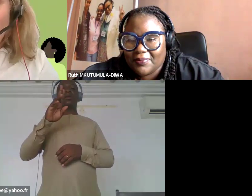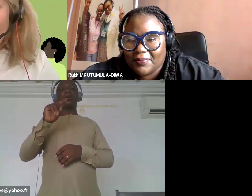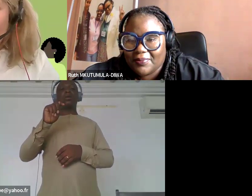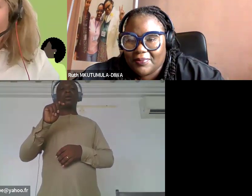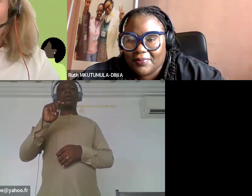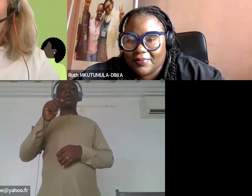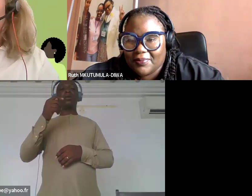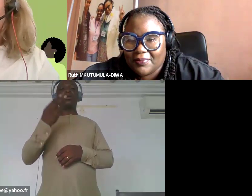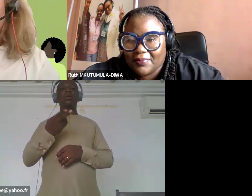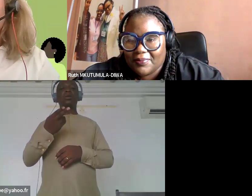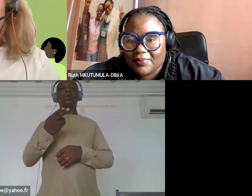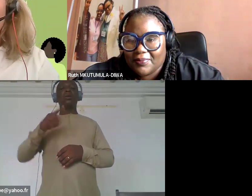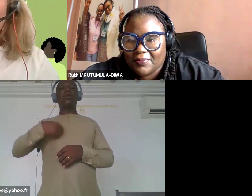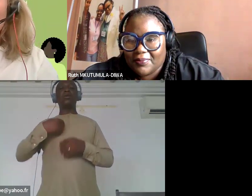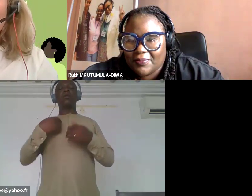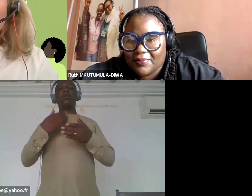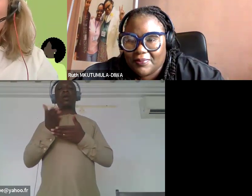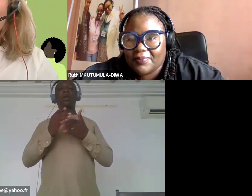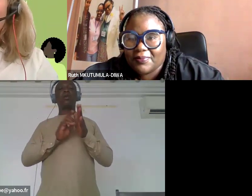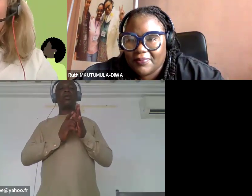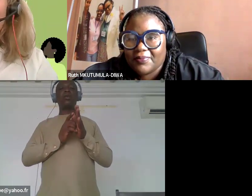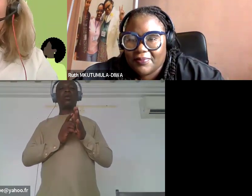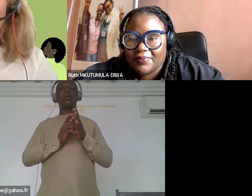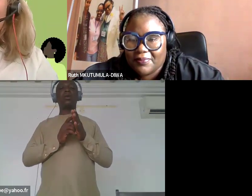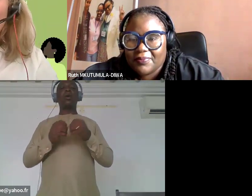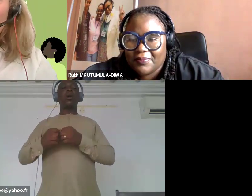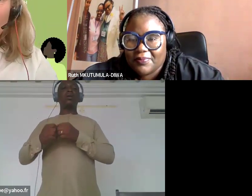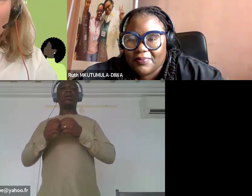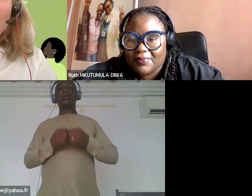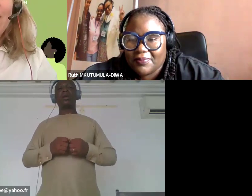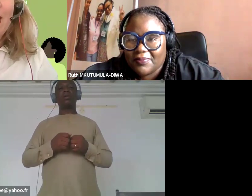quelques minutes ensemble euh je voudrais bien demander à